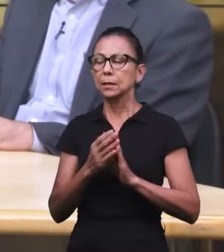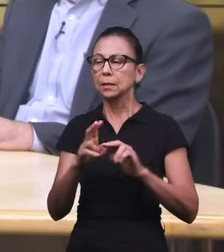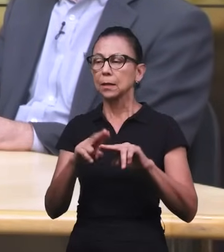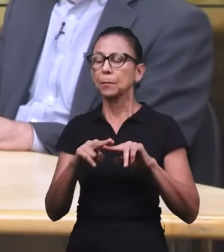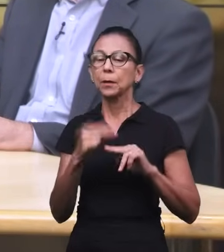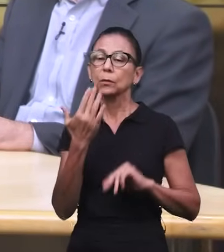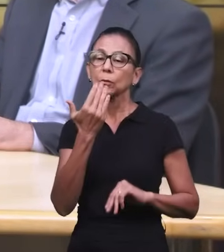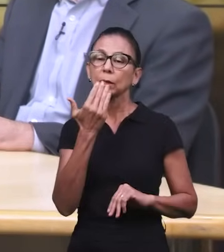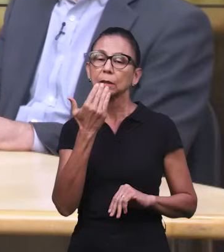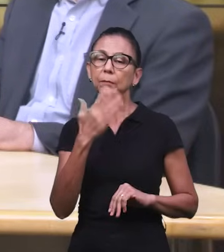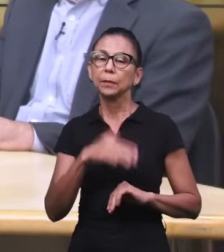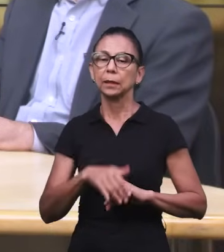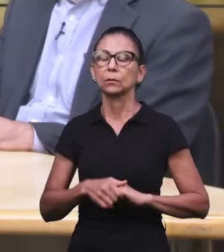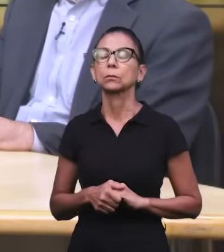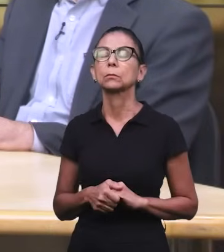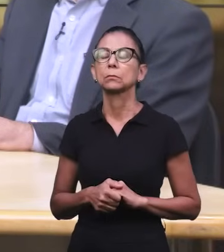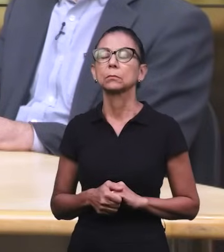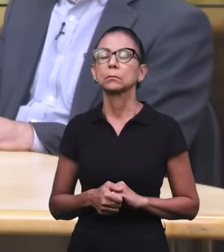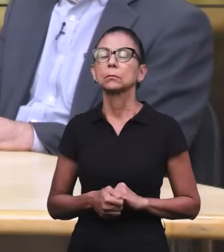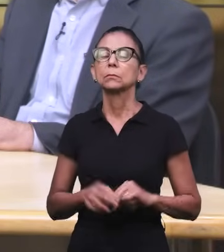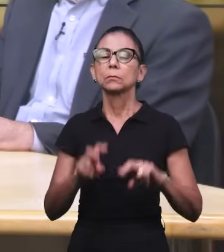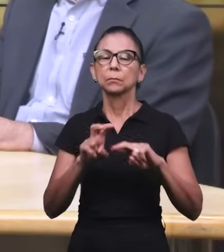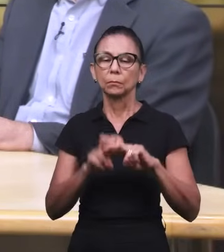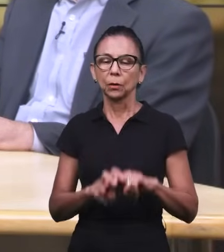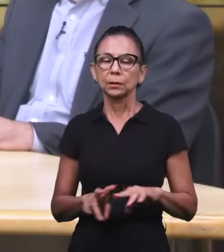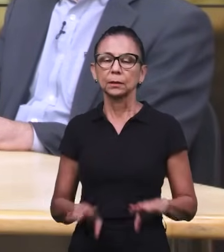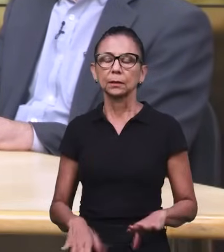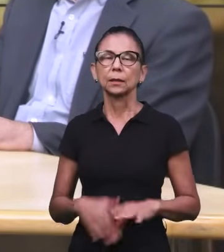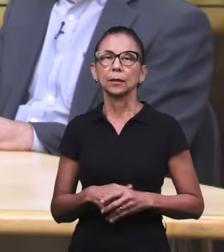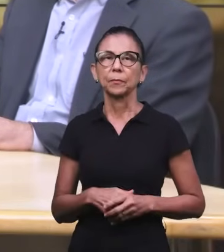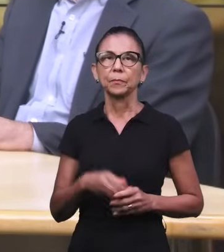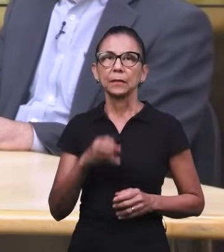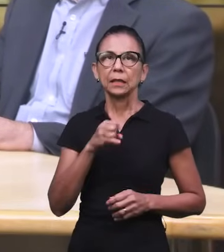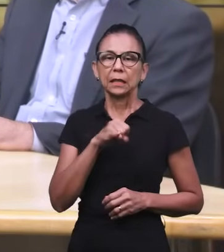gente cxix asse alguma coisa com o irmão ele chamava atenção hora de comida não é hora de